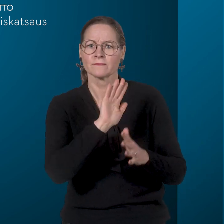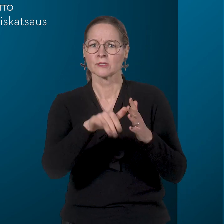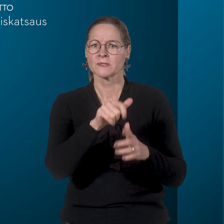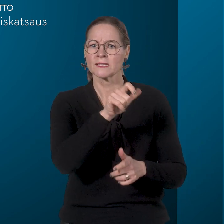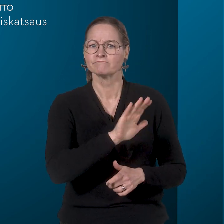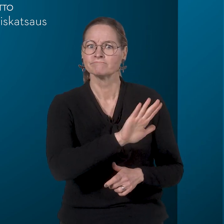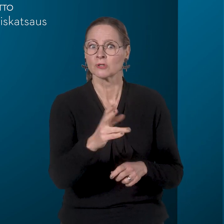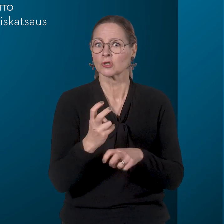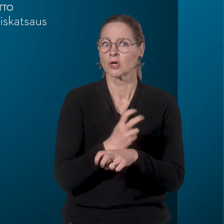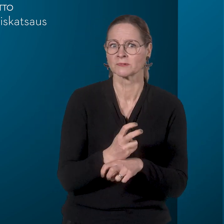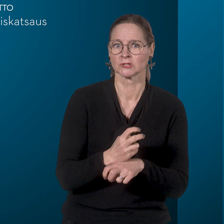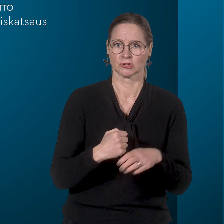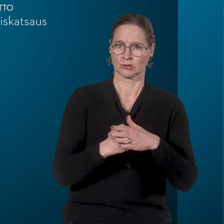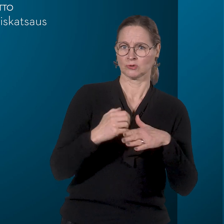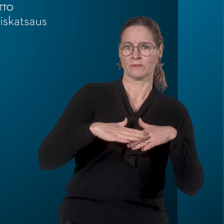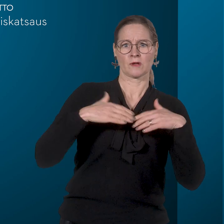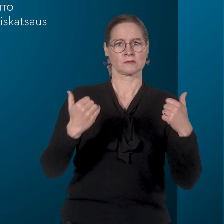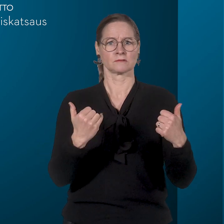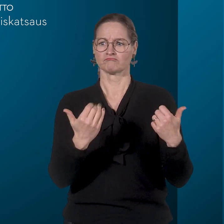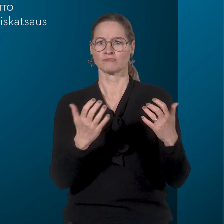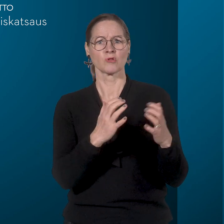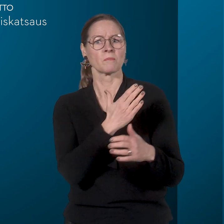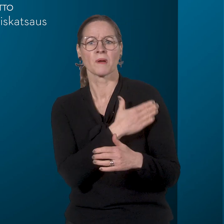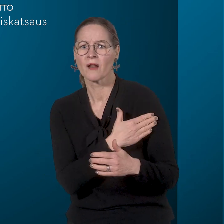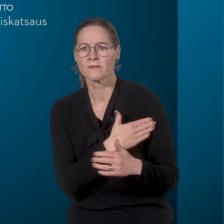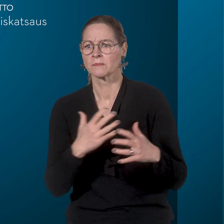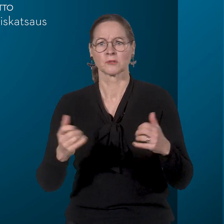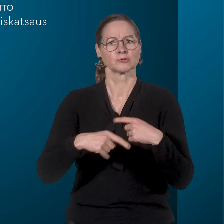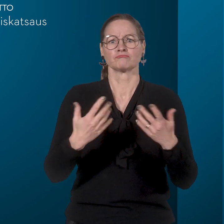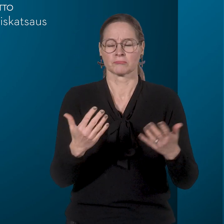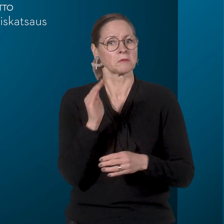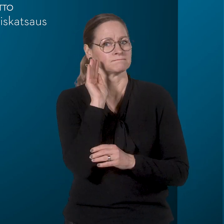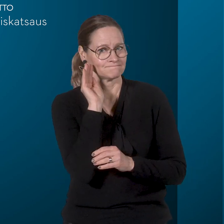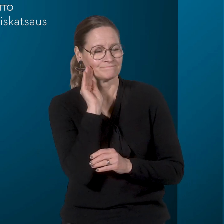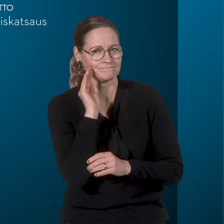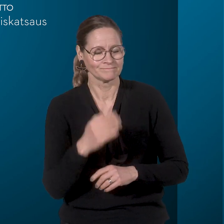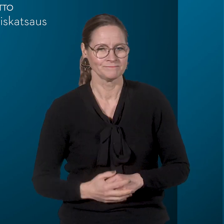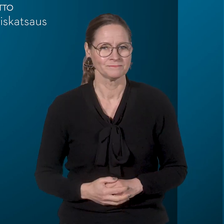viittomakielisten kokemuksia sosiaali- ja terveyshuollon palveluista - sekä pelastustoimesta.